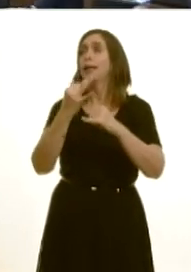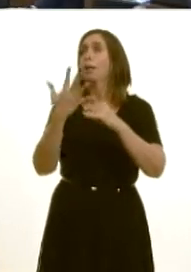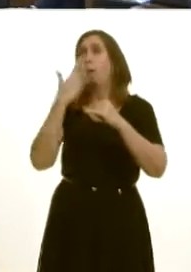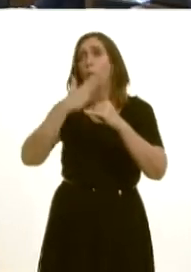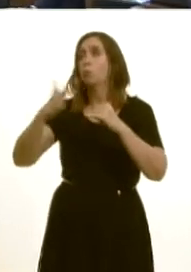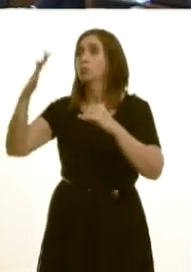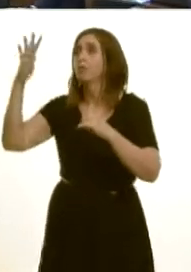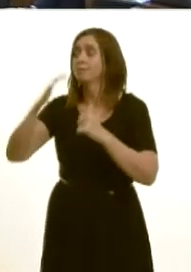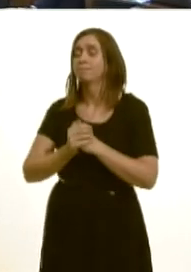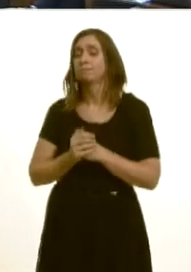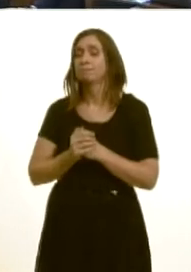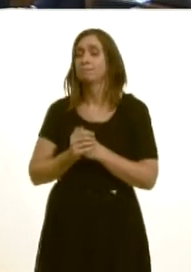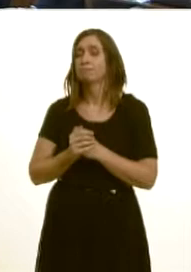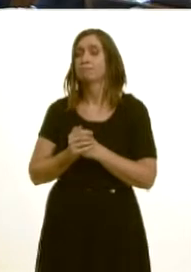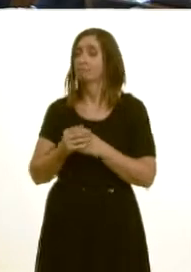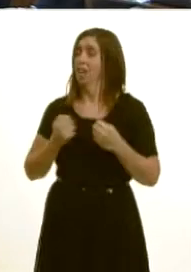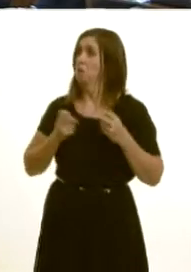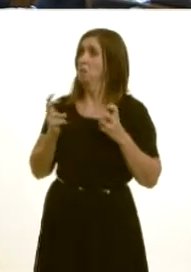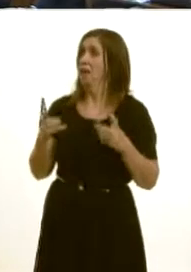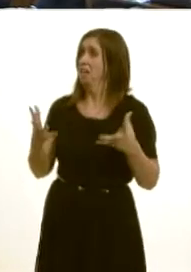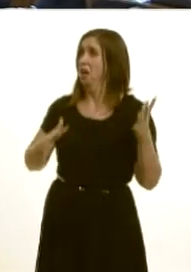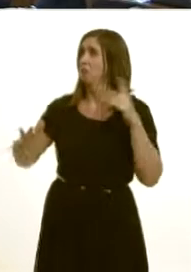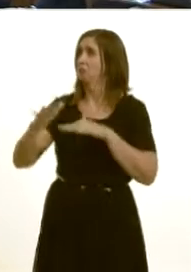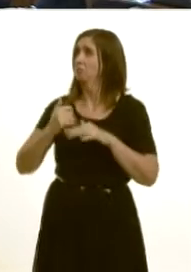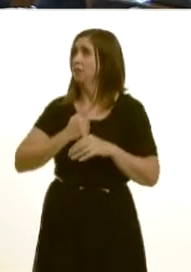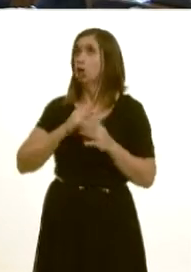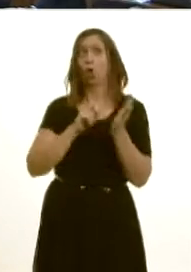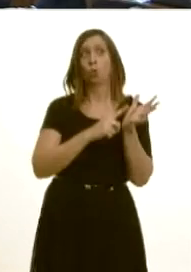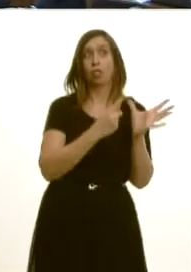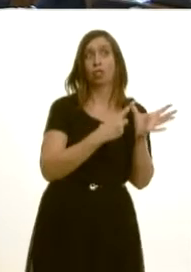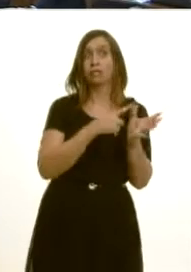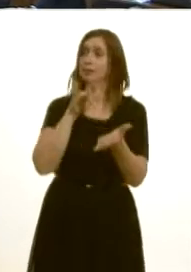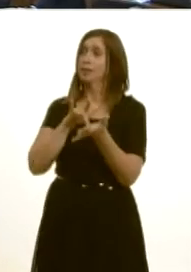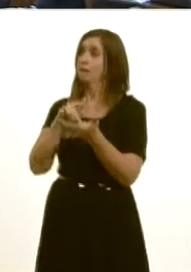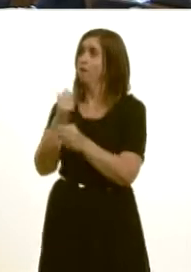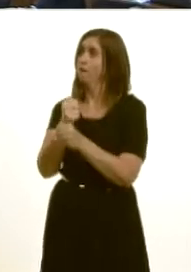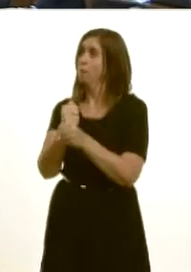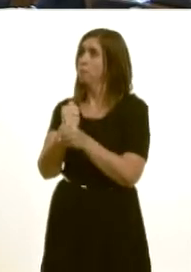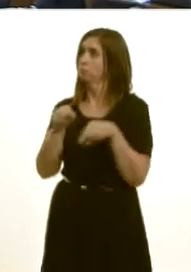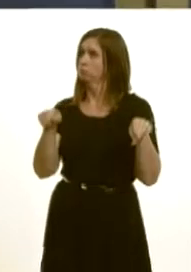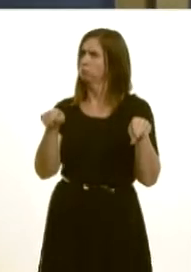onid yw’n briodol i awdurdodau lleol a Llywodraeth ganolog sicrhau bod trafnidiaeth ar gael i’r